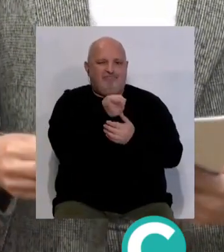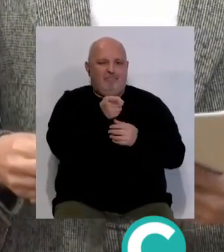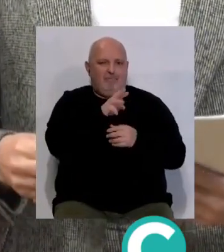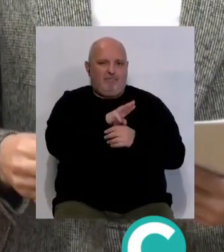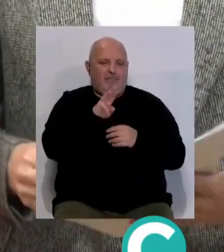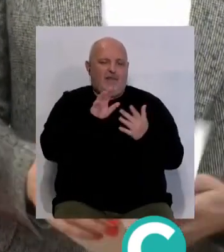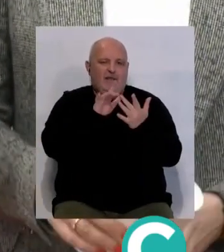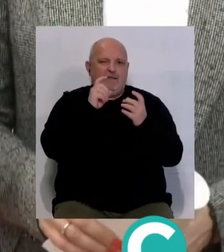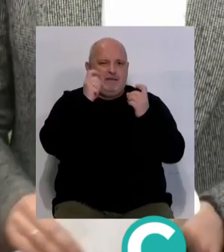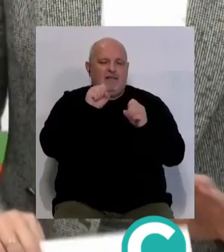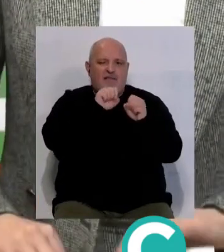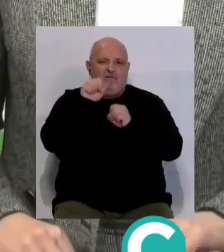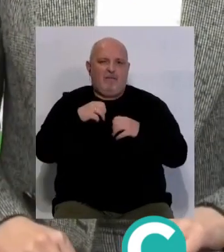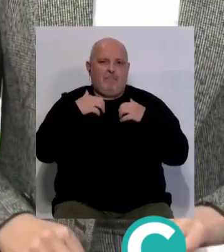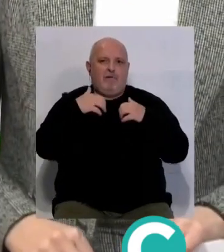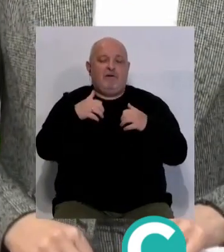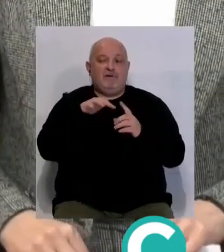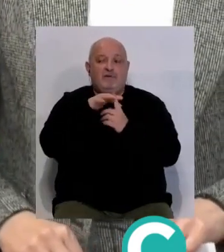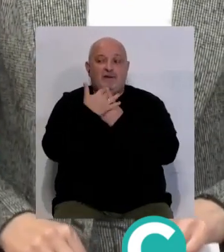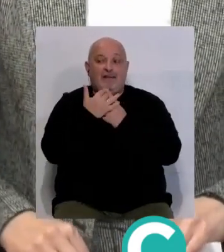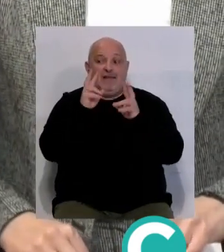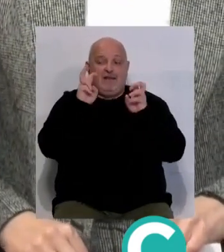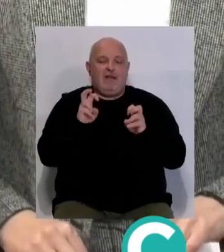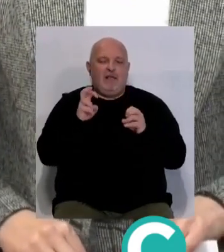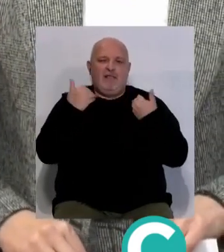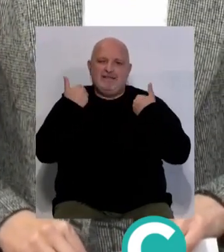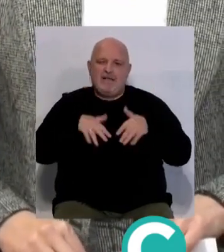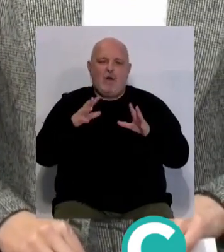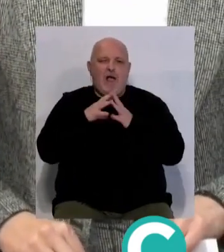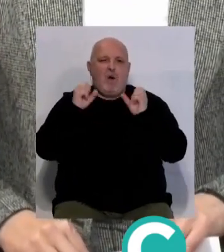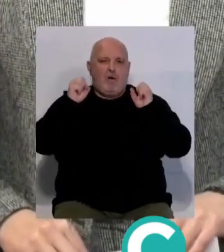vamos a intentar defender en el pleno que en una situación como esta requiere un acuerdo de todas